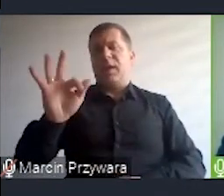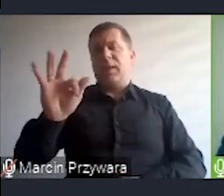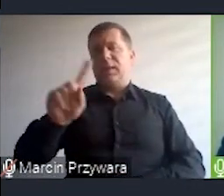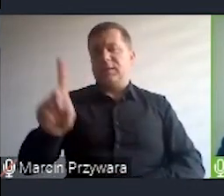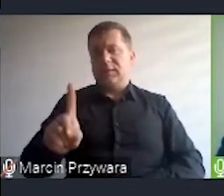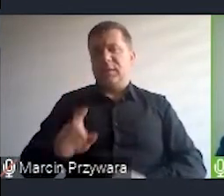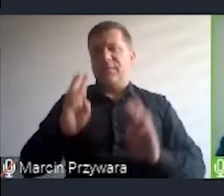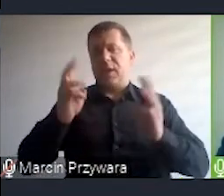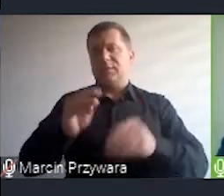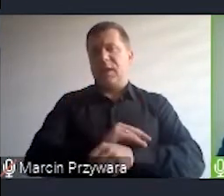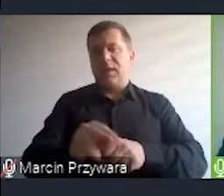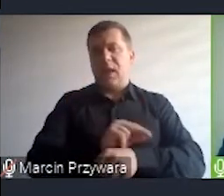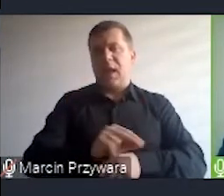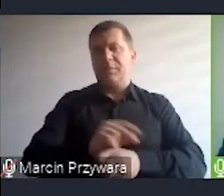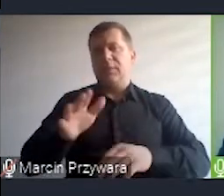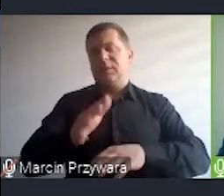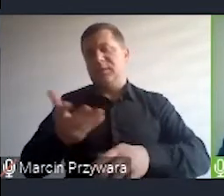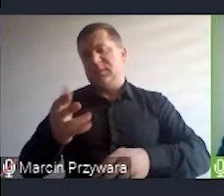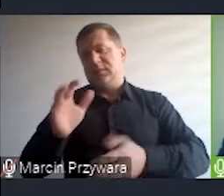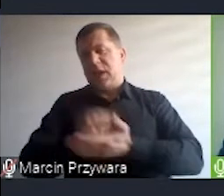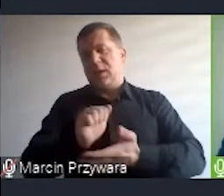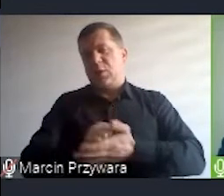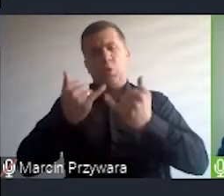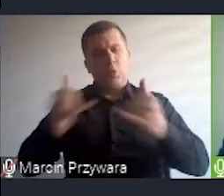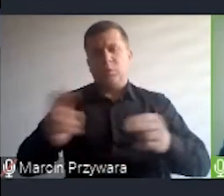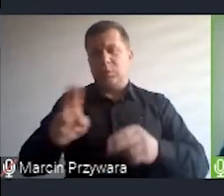Różnego rodzaju urządzenia – to się zdarza.